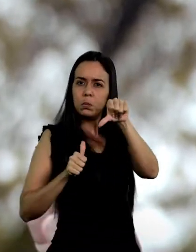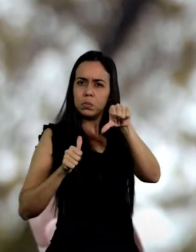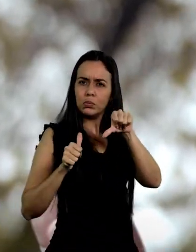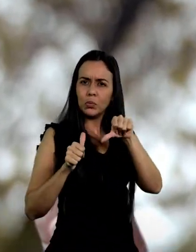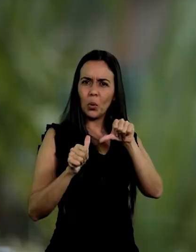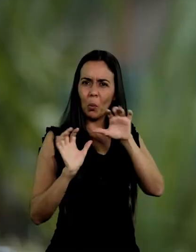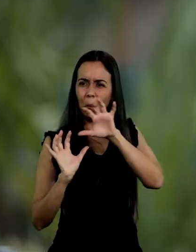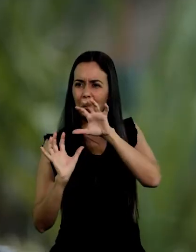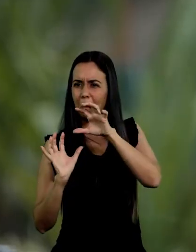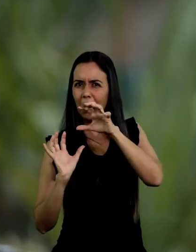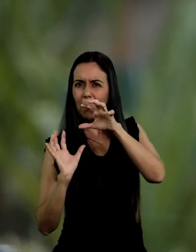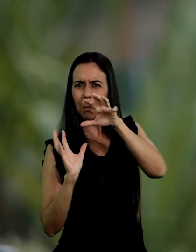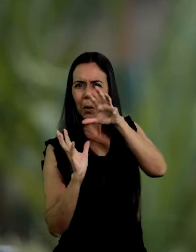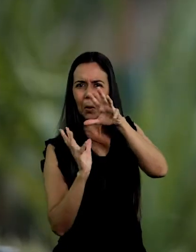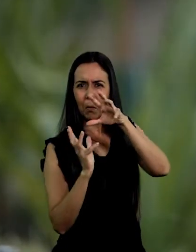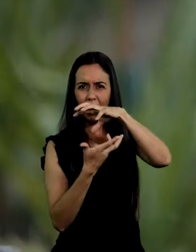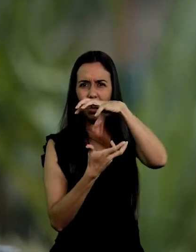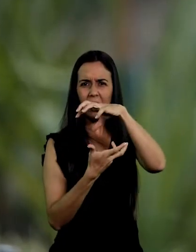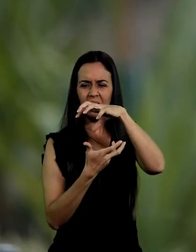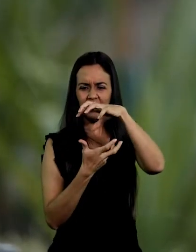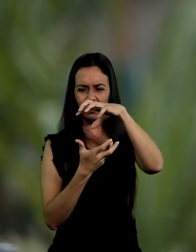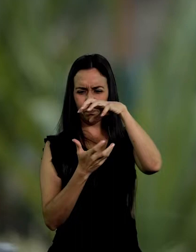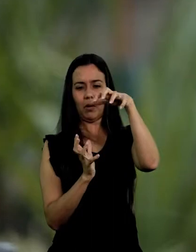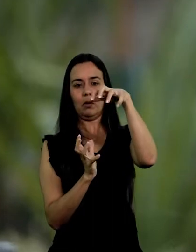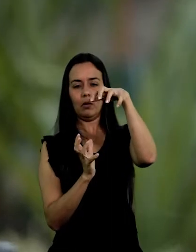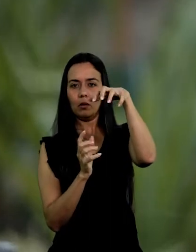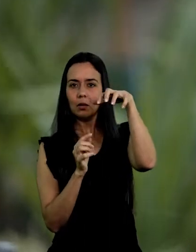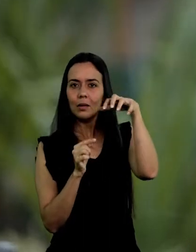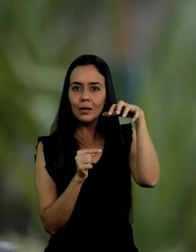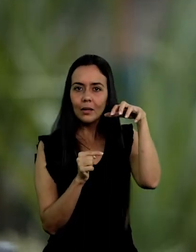acho que por si só, já é um estressor muito grande.